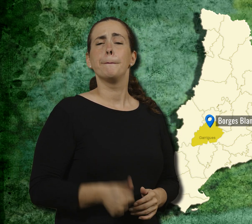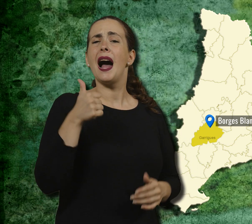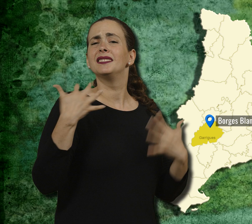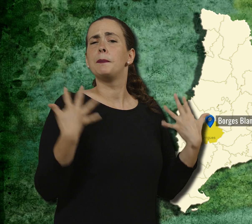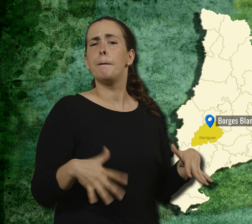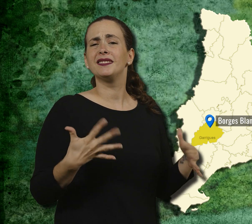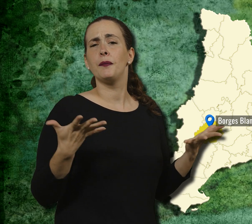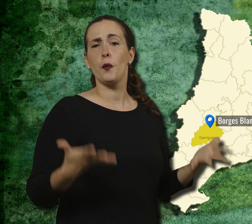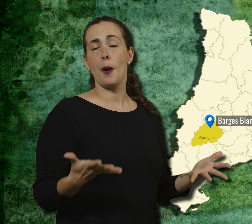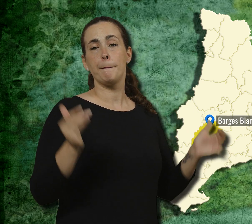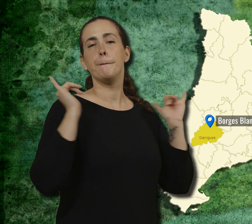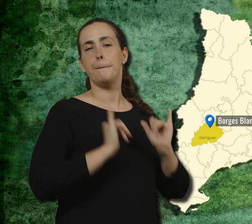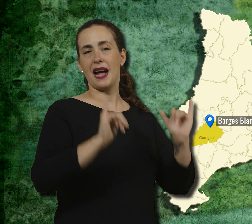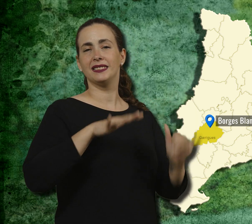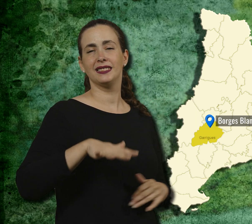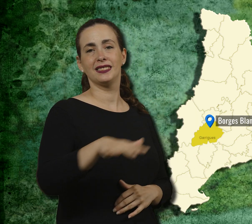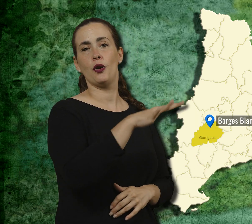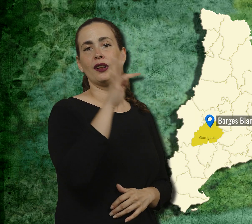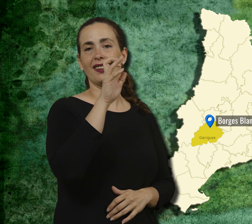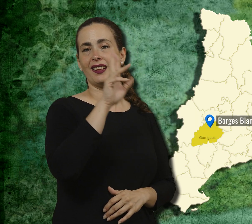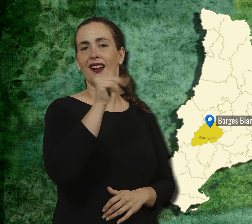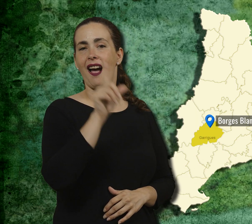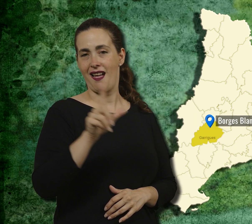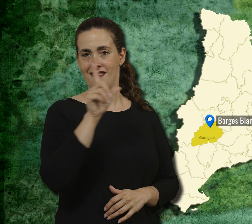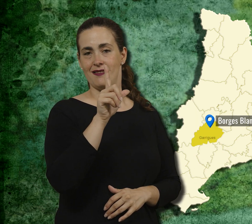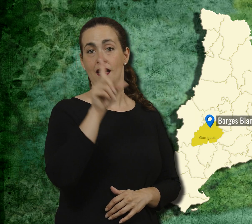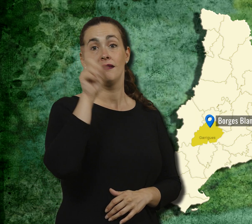Imprescindible: Passejar pel passeig del Terrall.